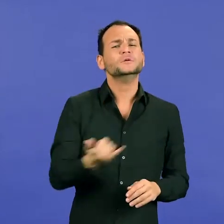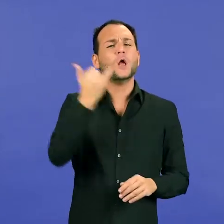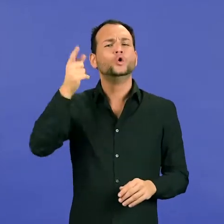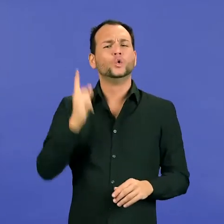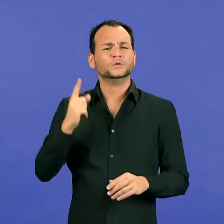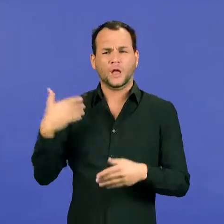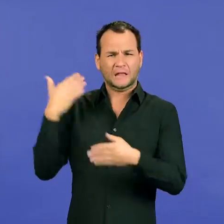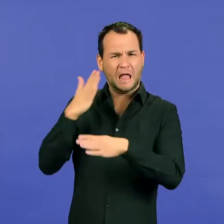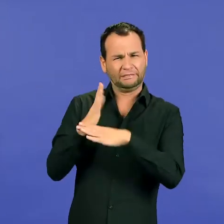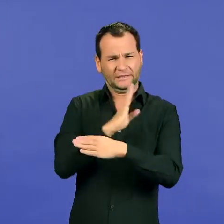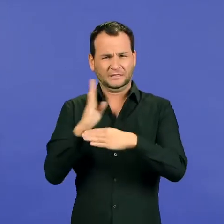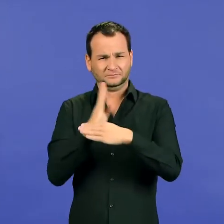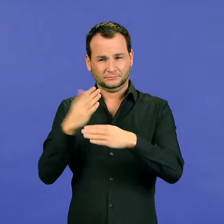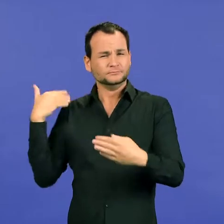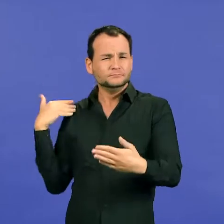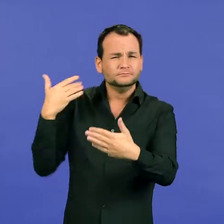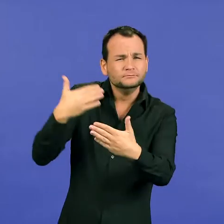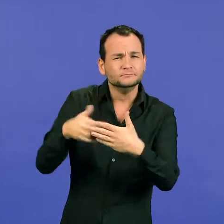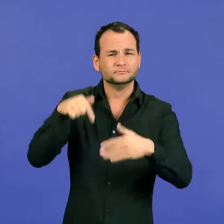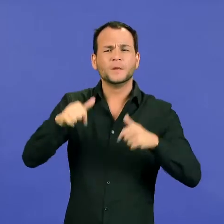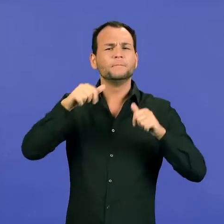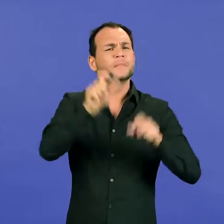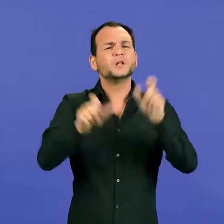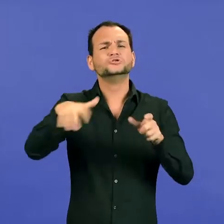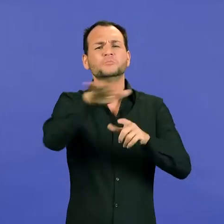wie seit dem Ende des 15. Jahrhunderts